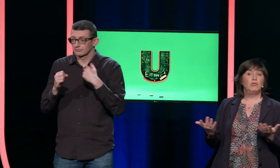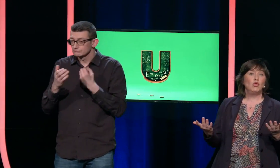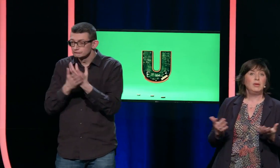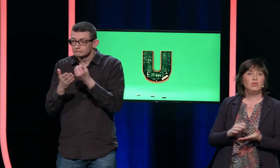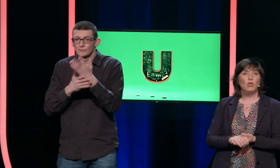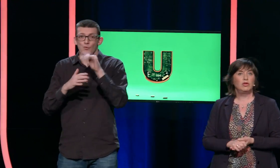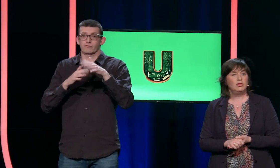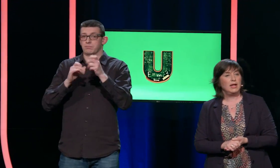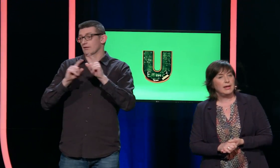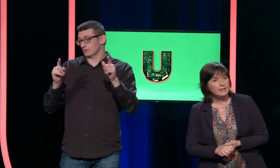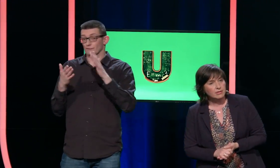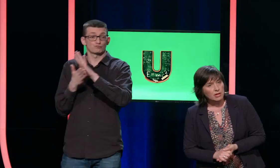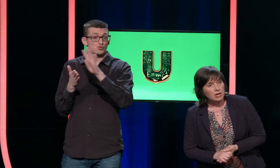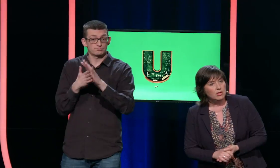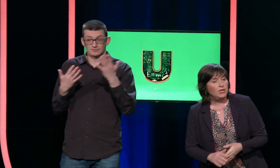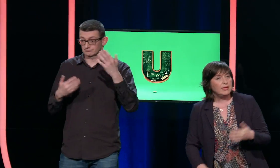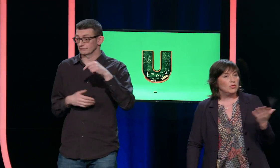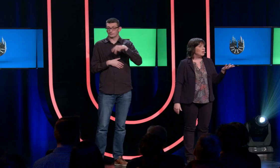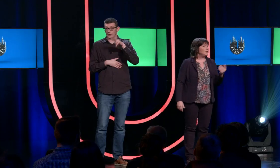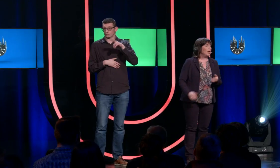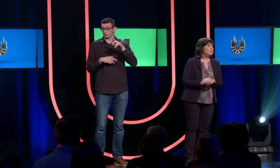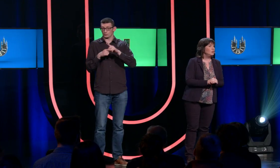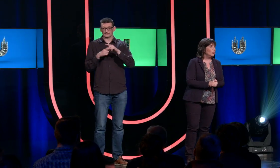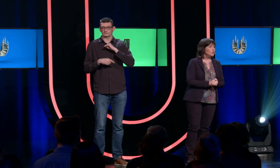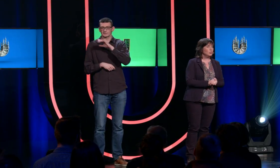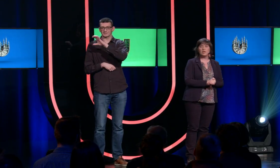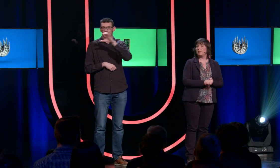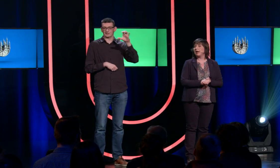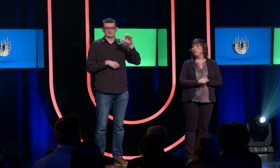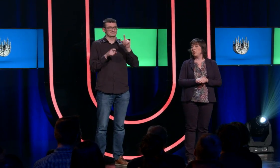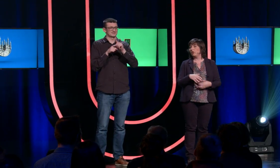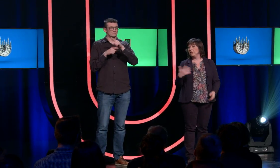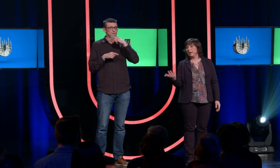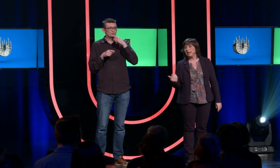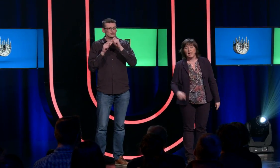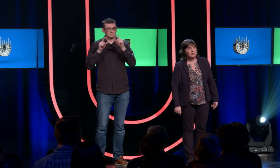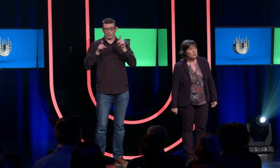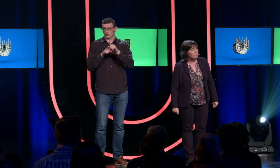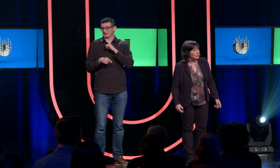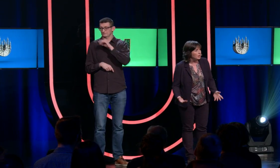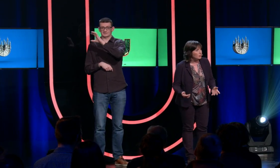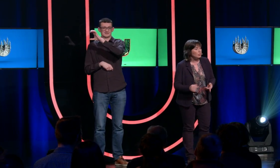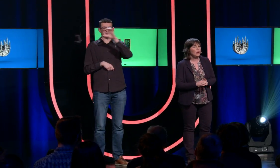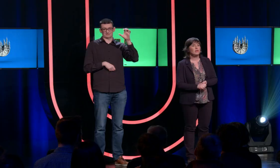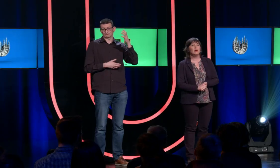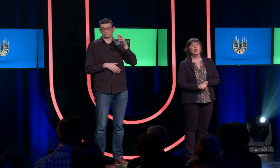bijvoorbeeld over de dialecten, Het feit dat West-Vlamingen soms gebaren gebruiken die men in Antwerpen niet gebruikt.